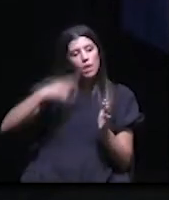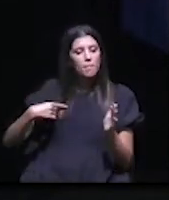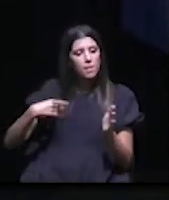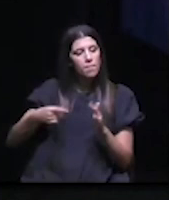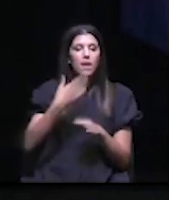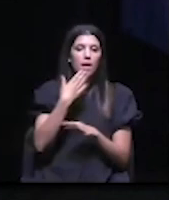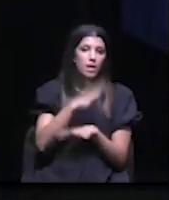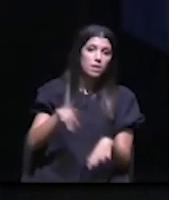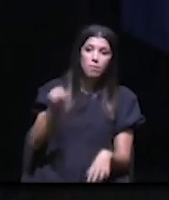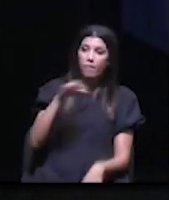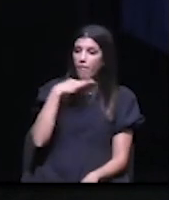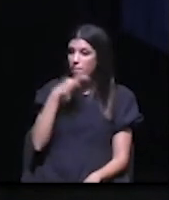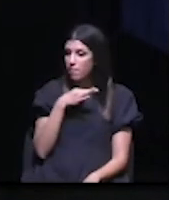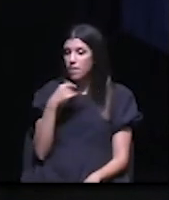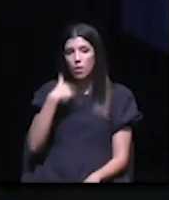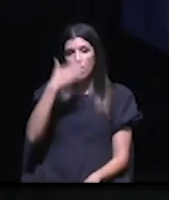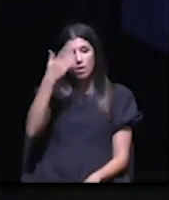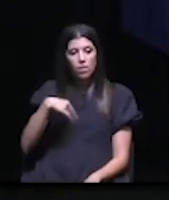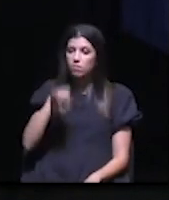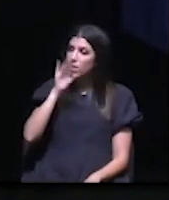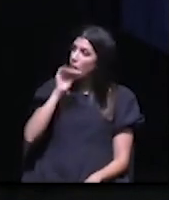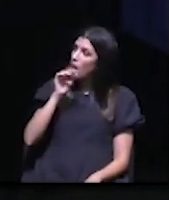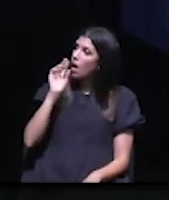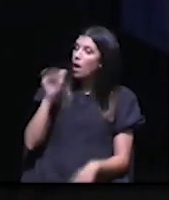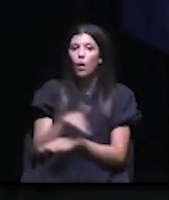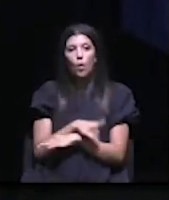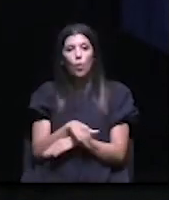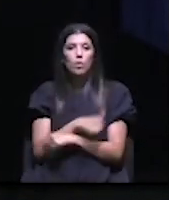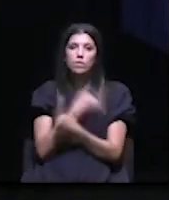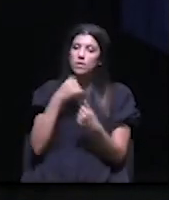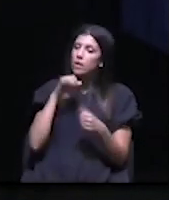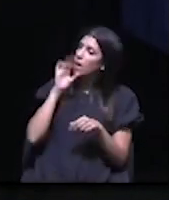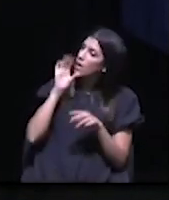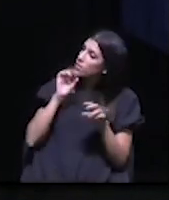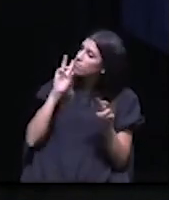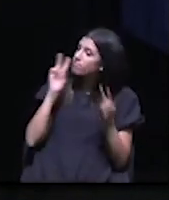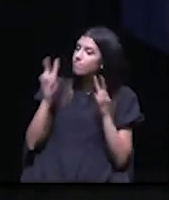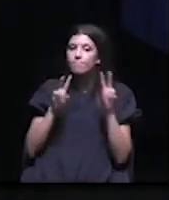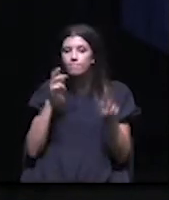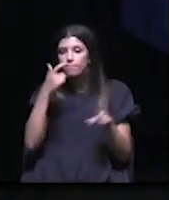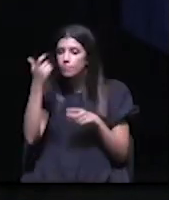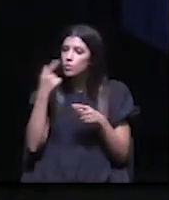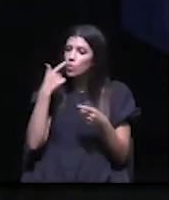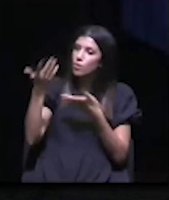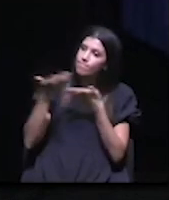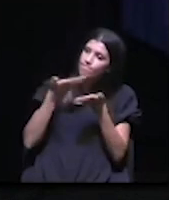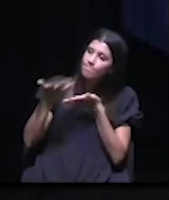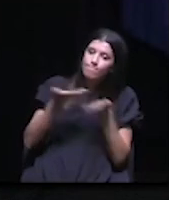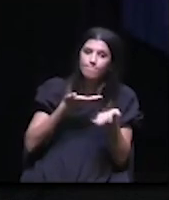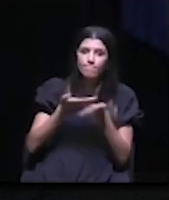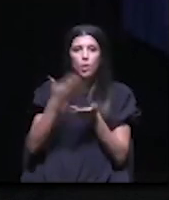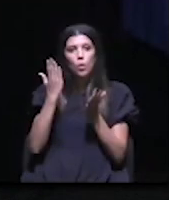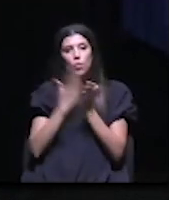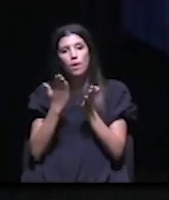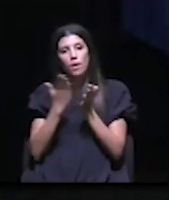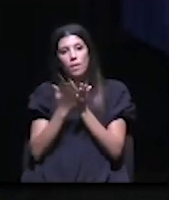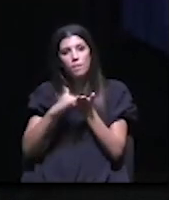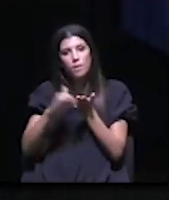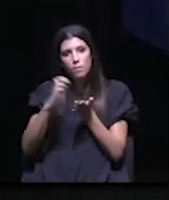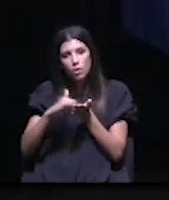É no dia a dia que vamos conhecendo as ruas, a cidade, que nos cruzamos com outras pessoas e o caminho para a escola pode ser uma fonte de aprendizagem, de construção de autonomia.